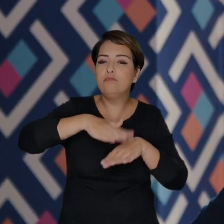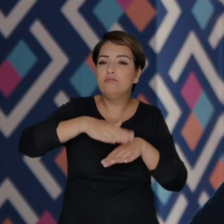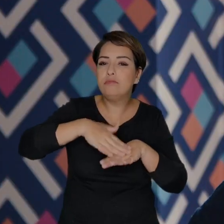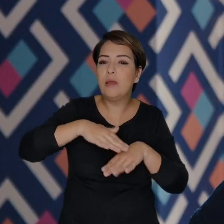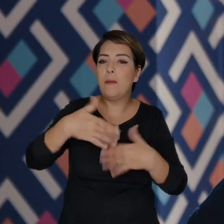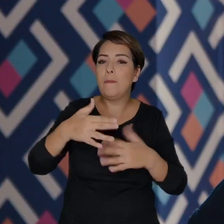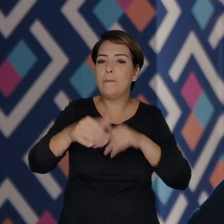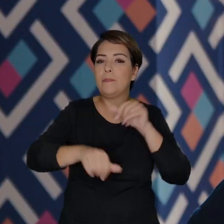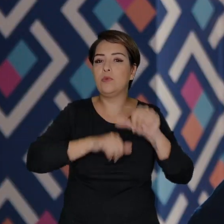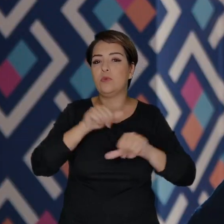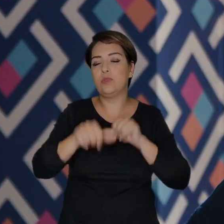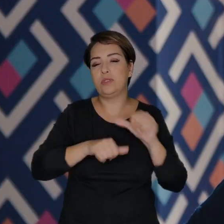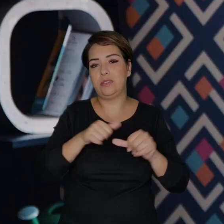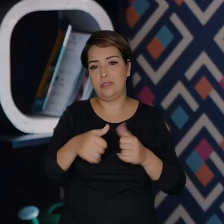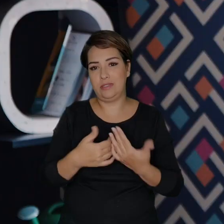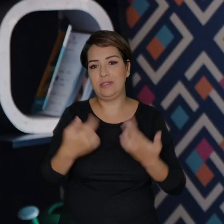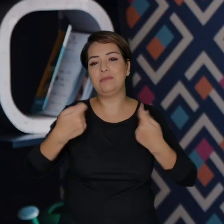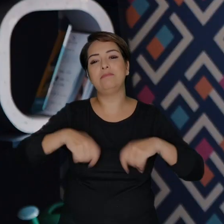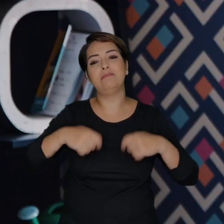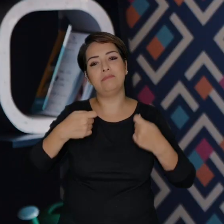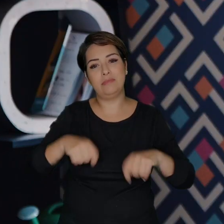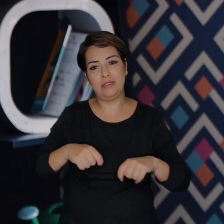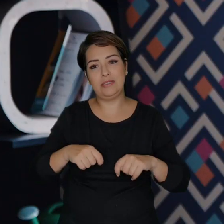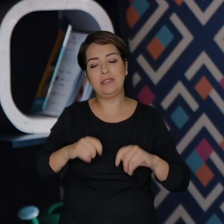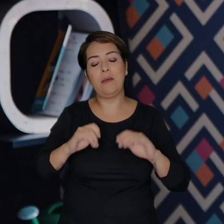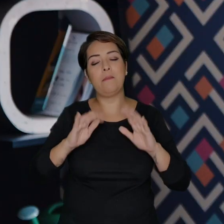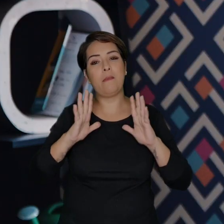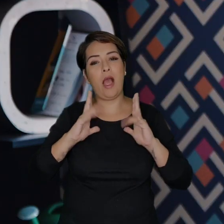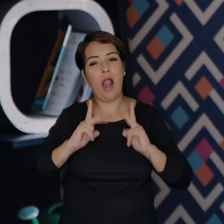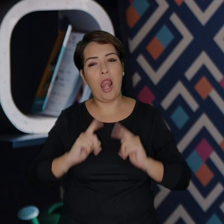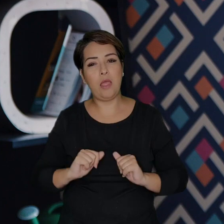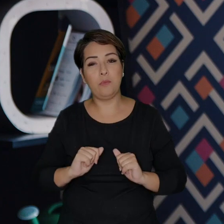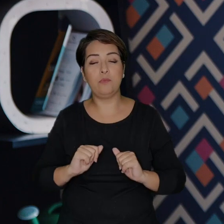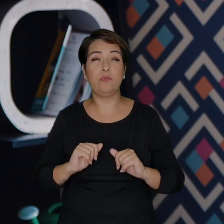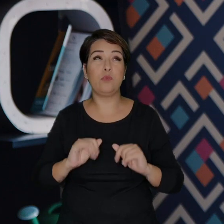para que a gente tenha um modelo da indústria da moda que seja mais limpo.